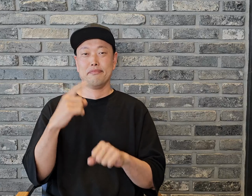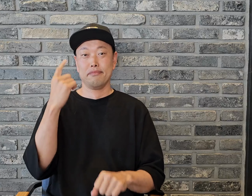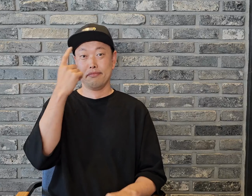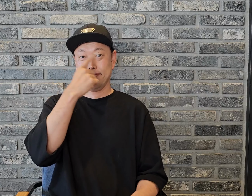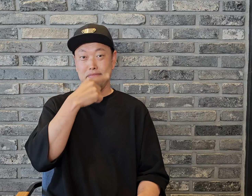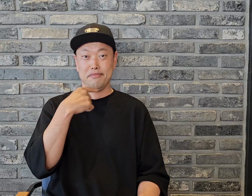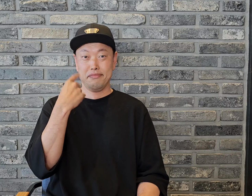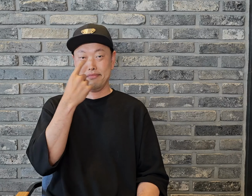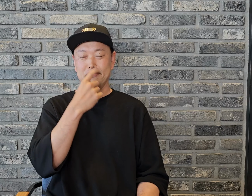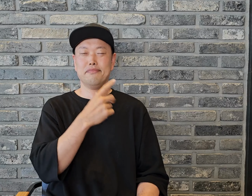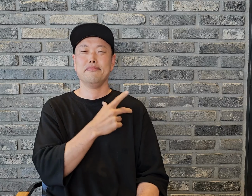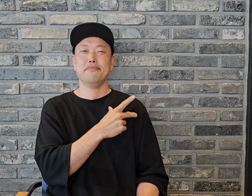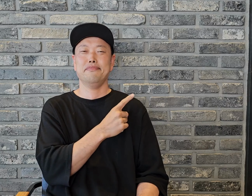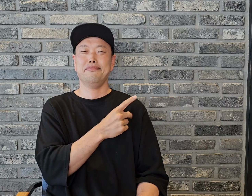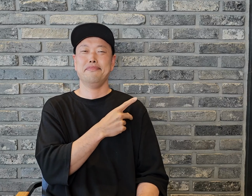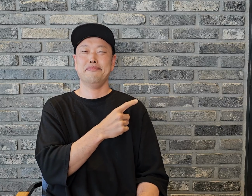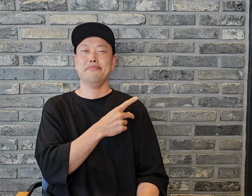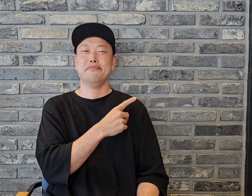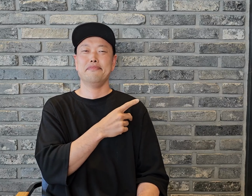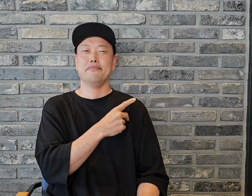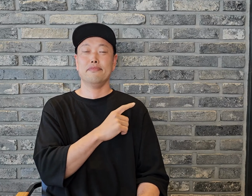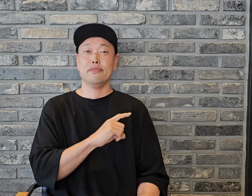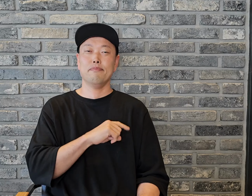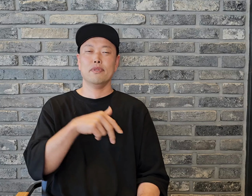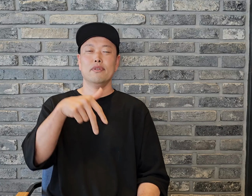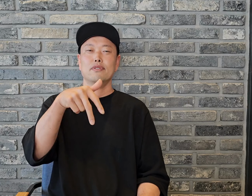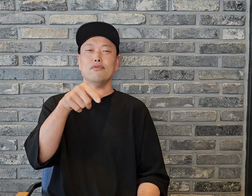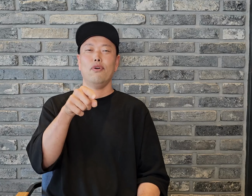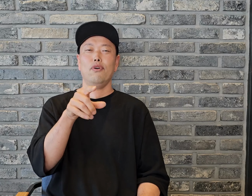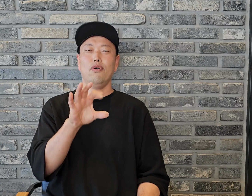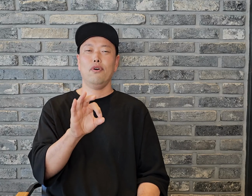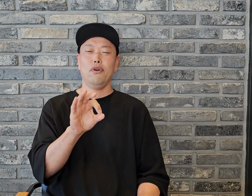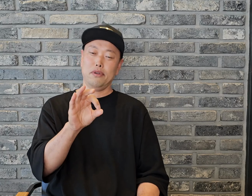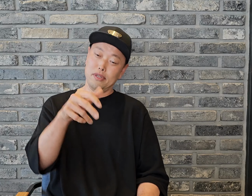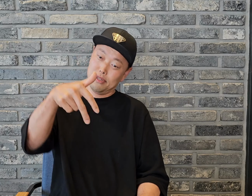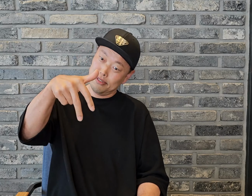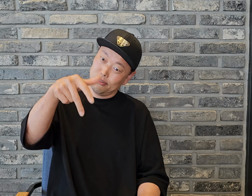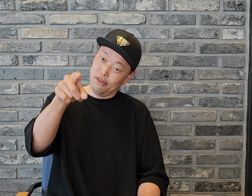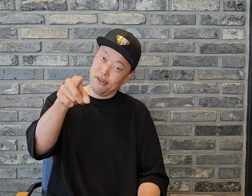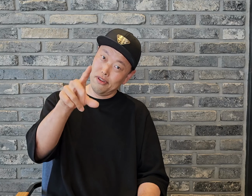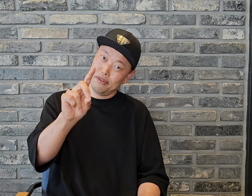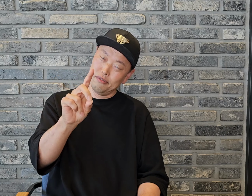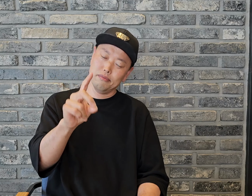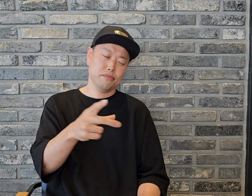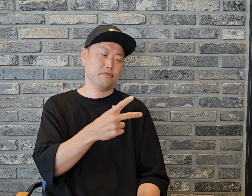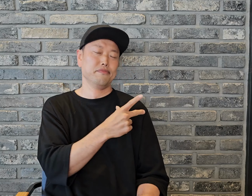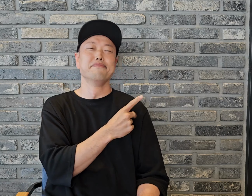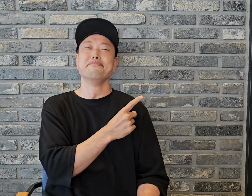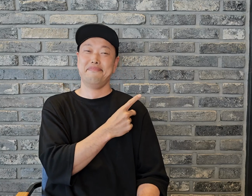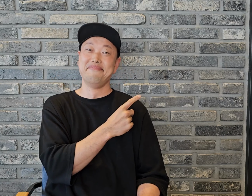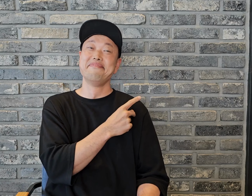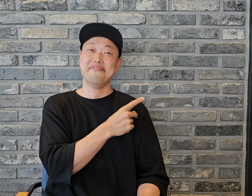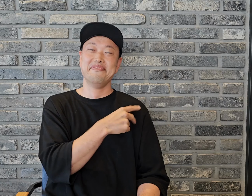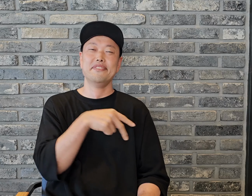수어 이름은 제 성 '정'에서 따와 이렇게 표현하고